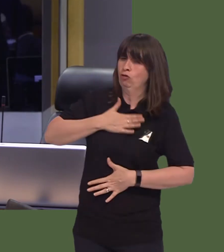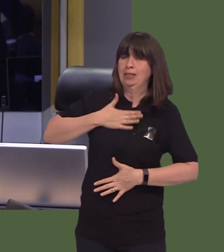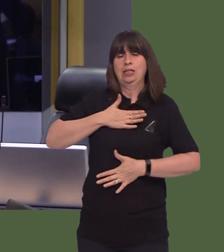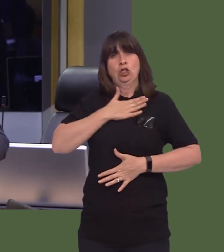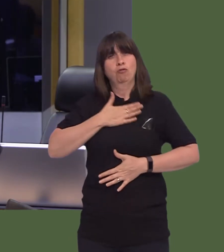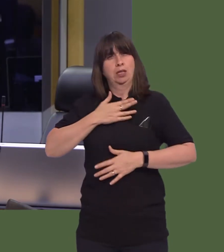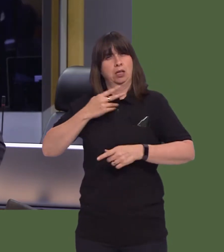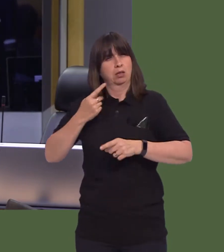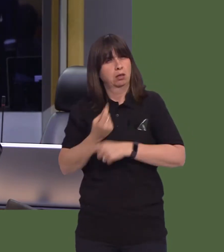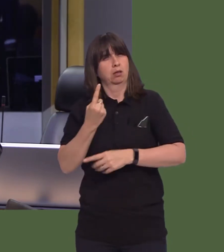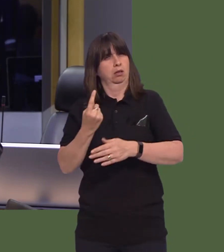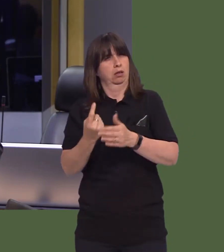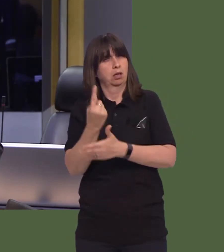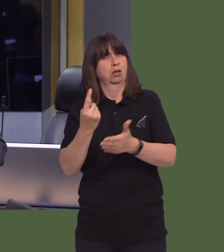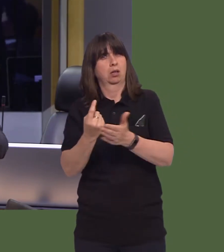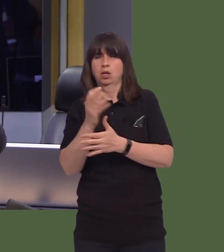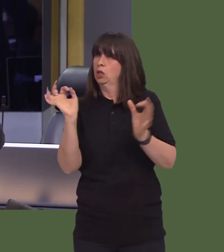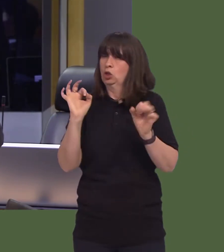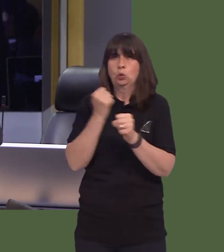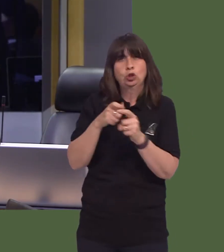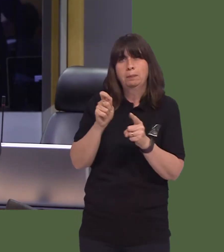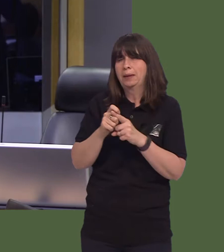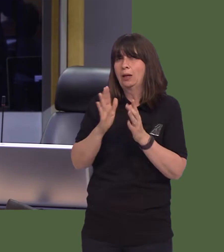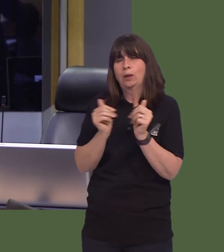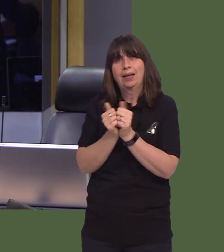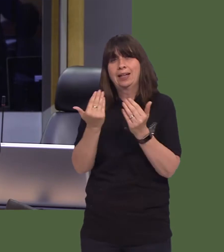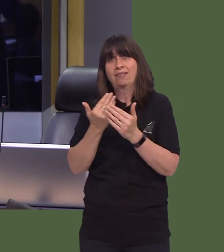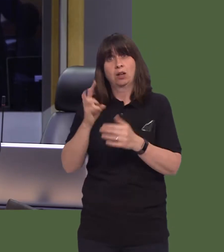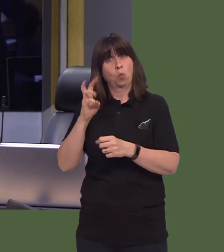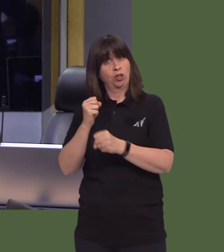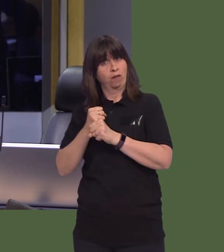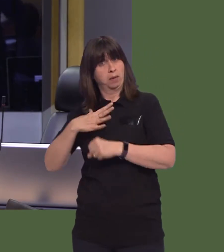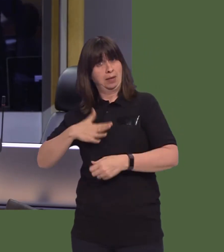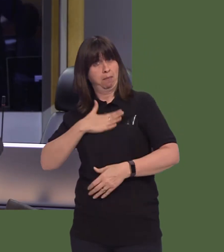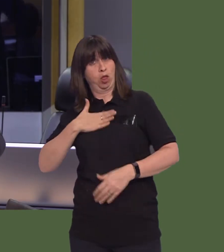Carwyn Jones AM: Wel, rym ni'n moyn sicrhau, wrth gwrs, bod pobl yn dod i Gymru i weithio.